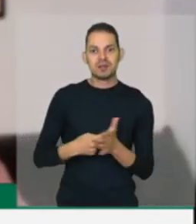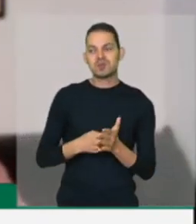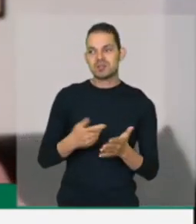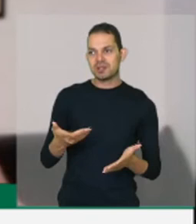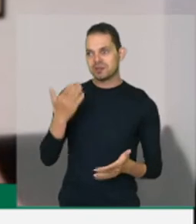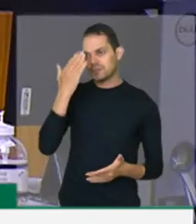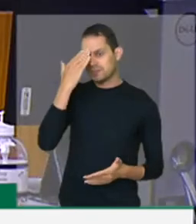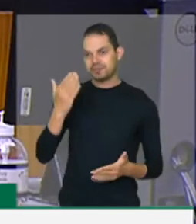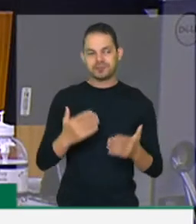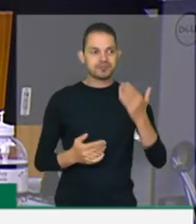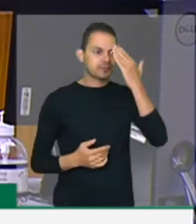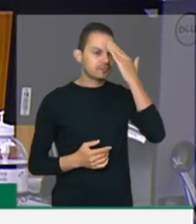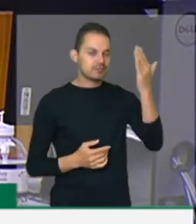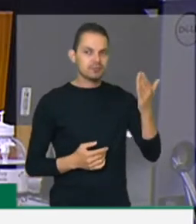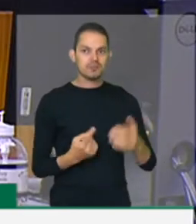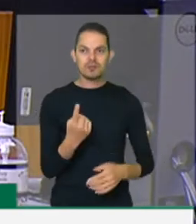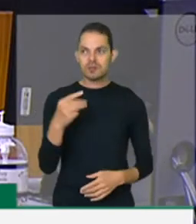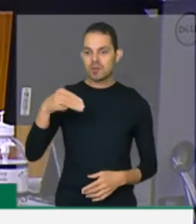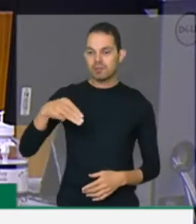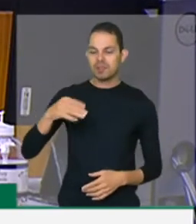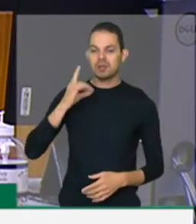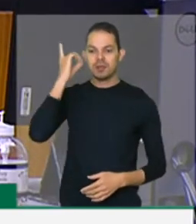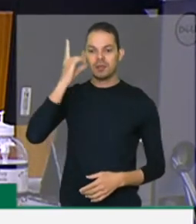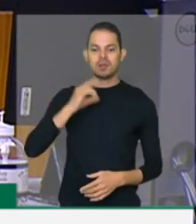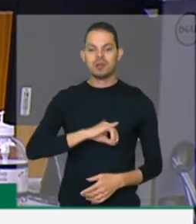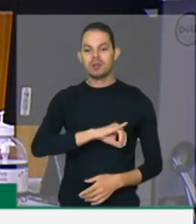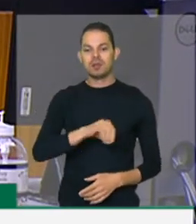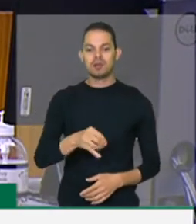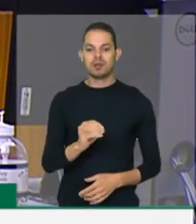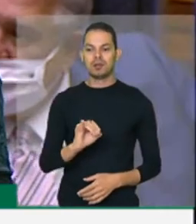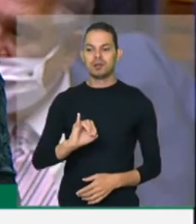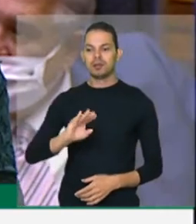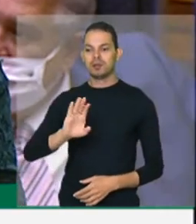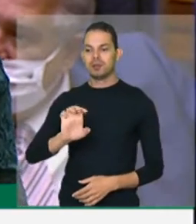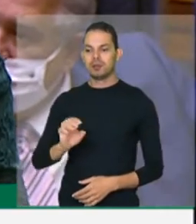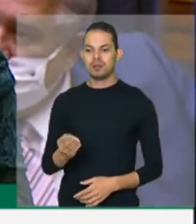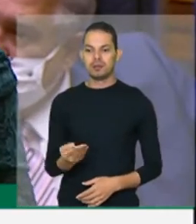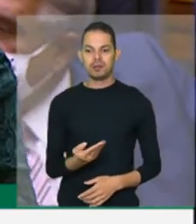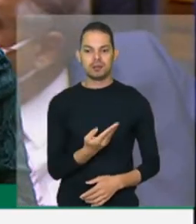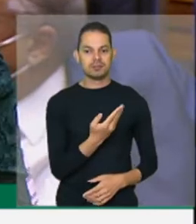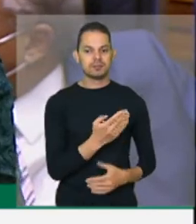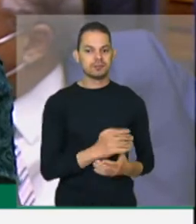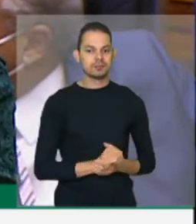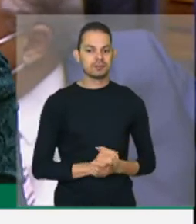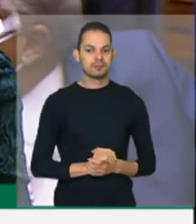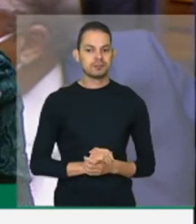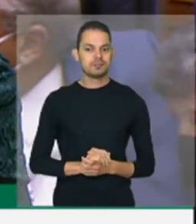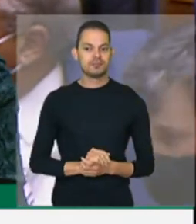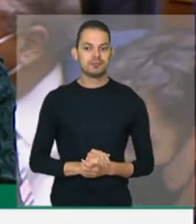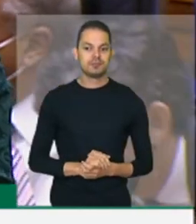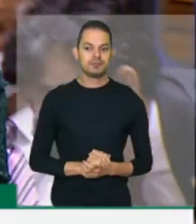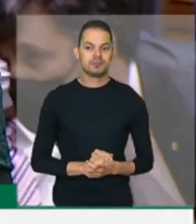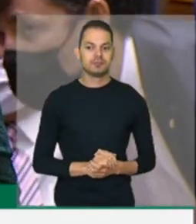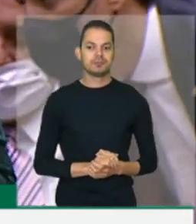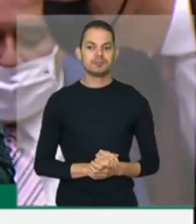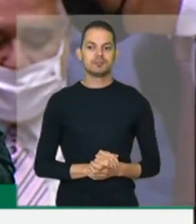DEPUTADA JOYCE. -- [DEPUTADA]: OBRIGADA PRESIDENTE. -- [DEPUTADA]: ME DÊ UM MINUTO TAMBÉM, PRESIDENTE, DEPUTADA ERIKA. [PRESIDENTE]: ANOTANDO AQUI.